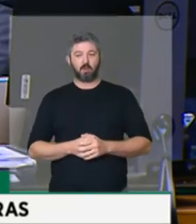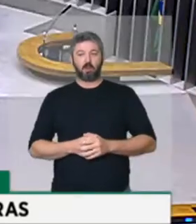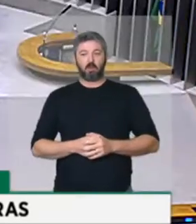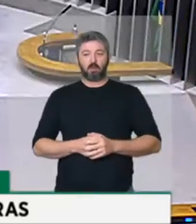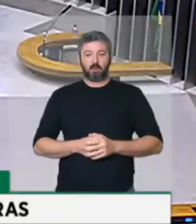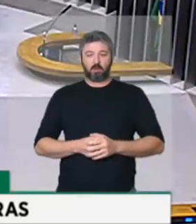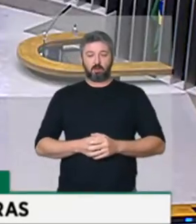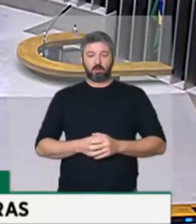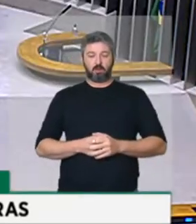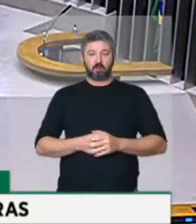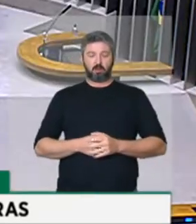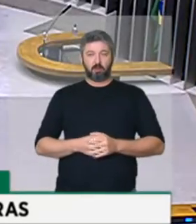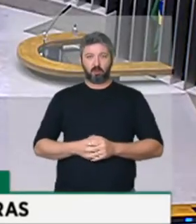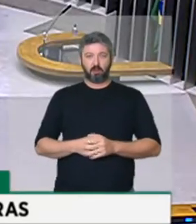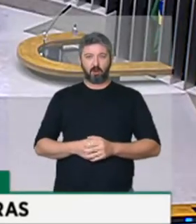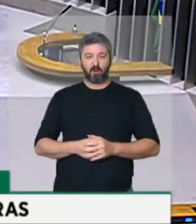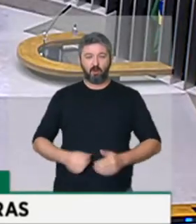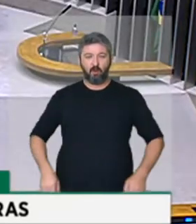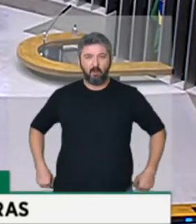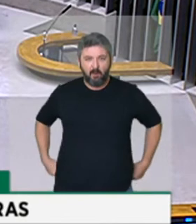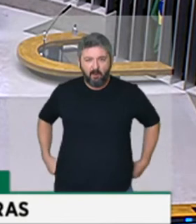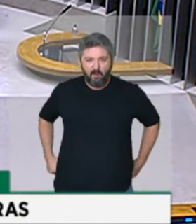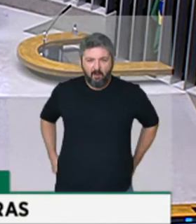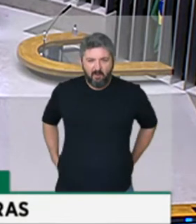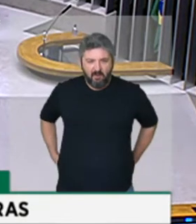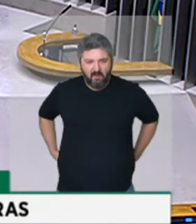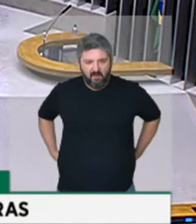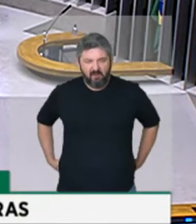E URGÊNCIA E DE SUA ADEQUAÇÃO FINANCEIRA E ORÇAMENTÁRIA NOS TERMOS DO ARTIGO OITAVO DA RESOLUÇÃO